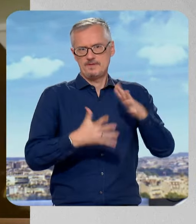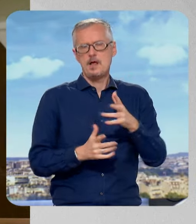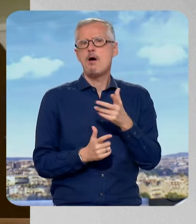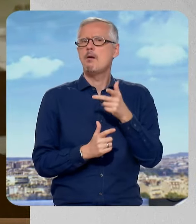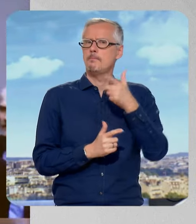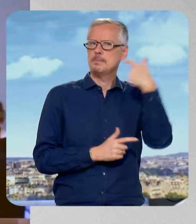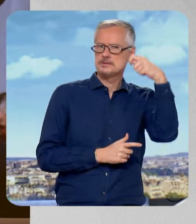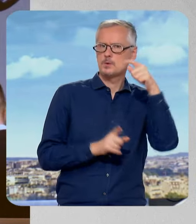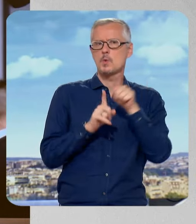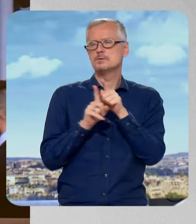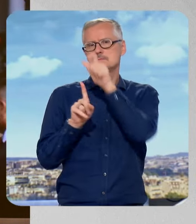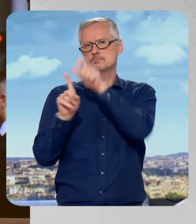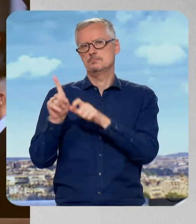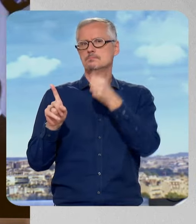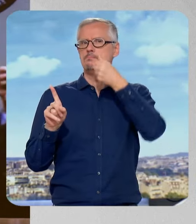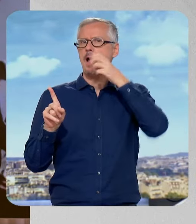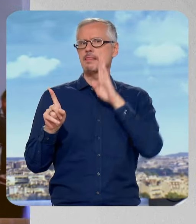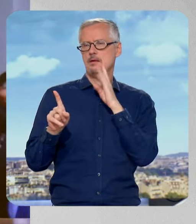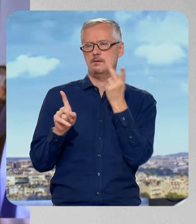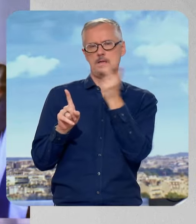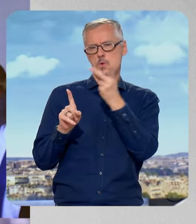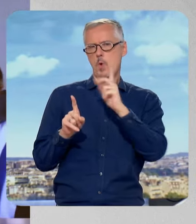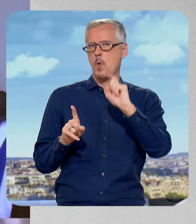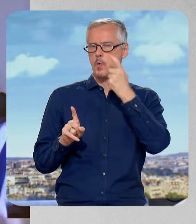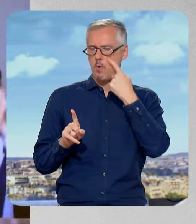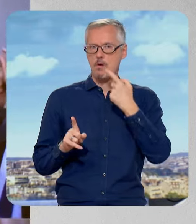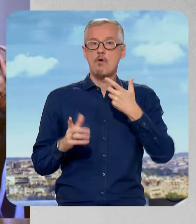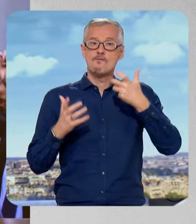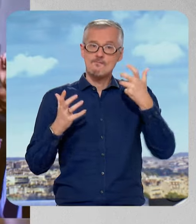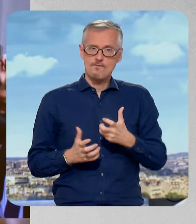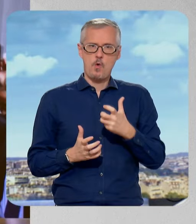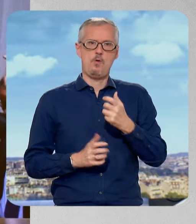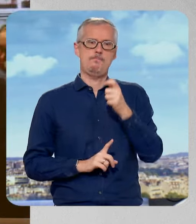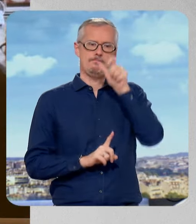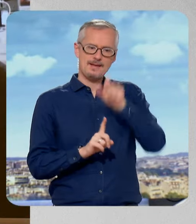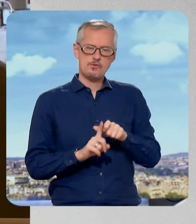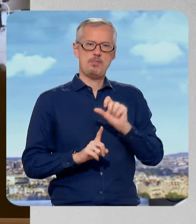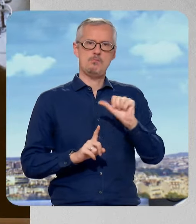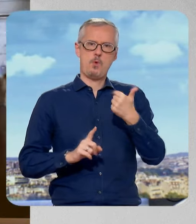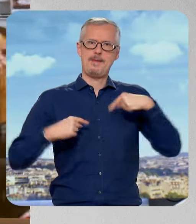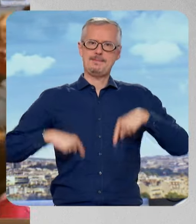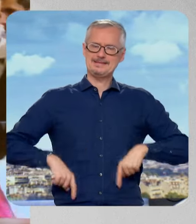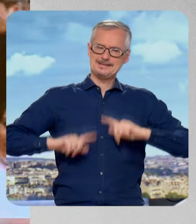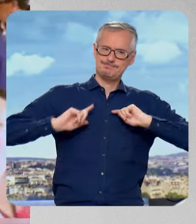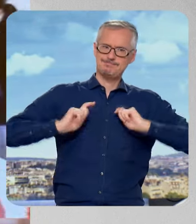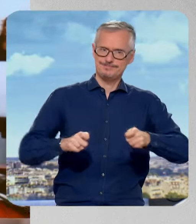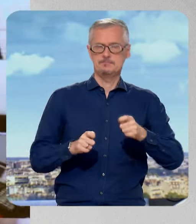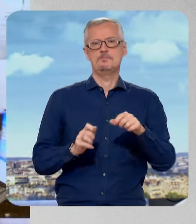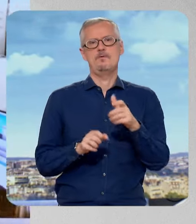Nous avons la volonté d'être force de proposition et d'amener des solutions. G.Daret: Il recherche des personnalités de gauche.